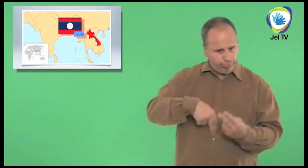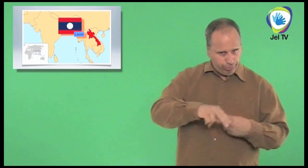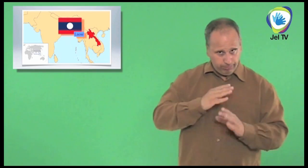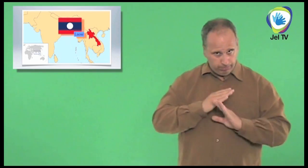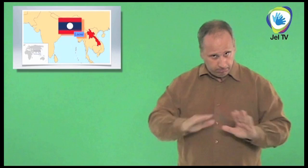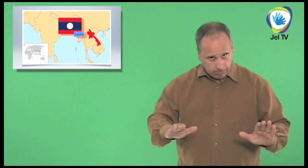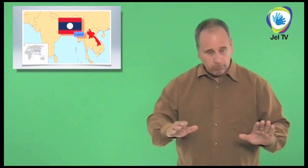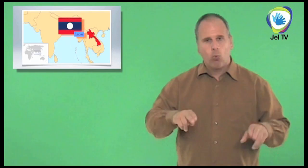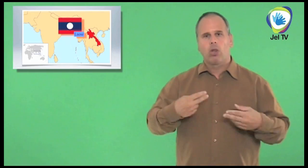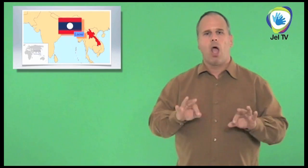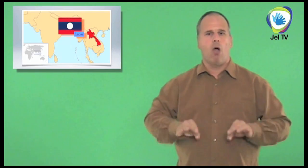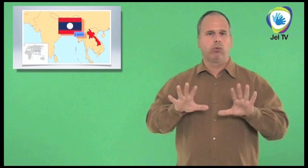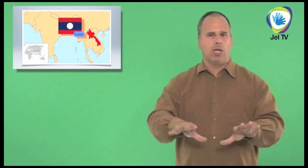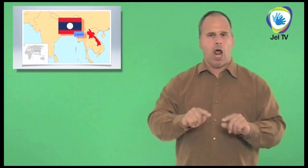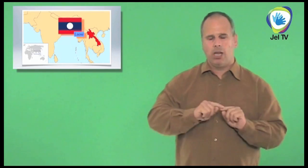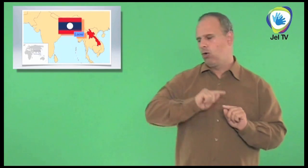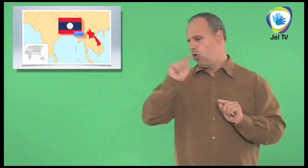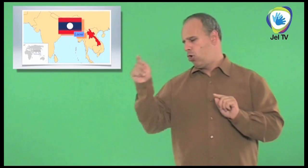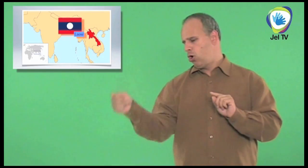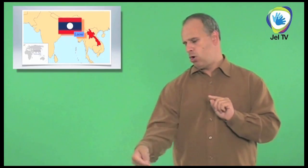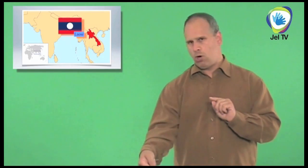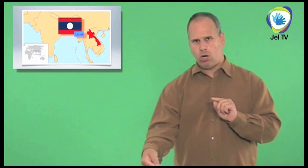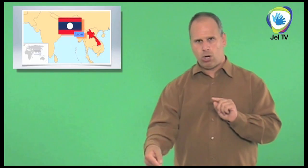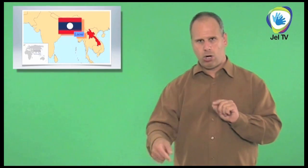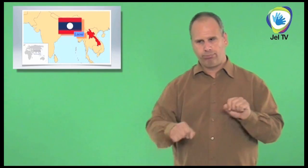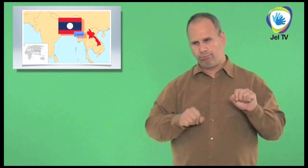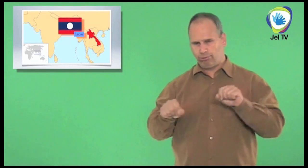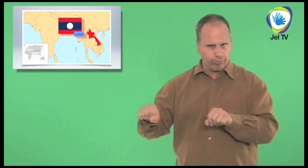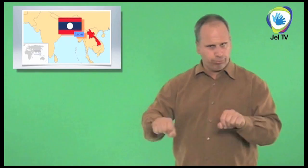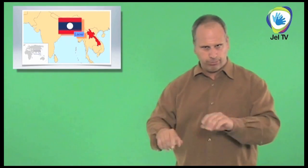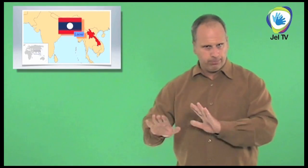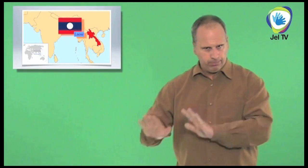majd egy kis séta után Ausztrália felé vették az irányt.